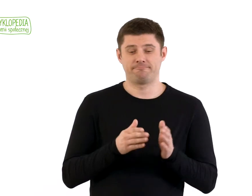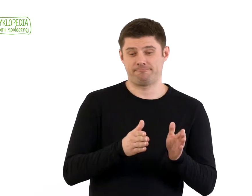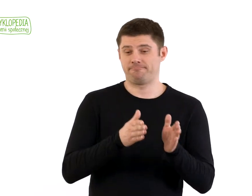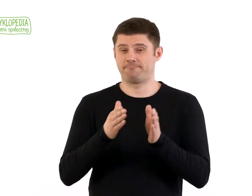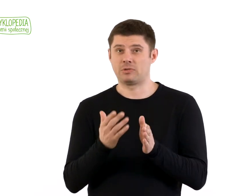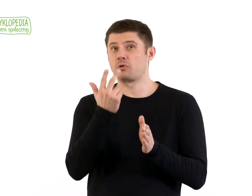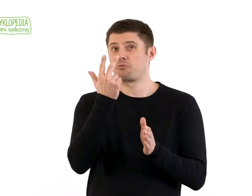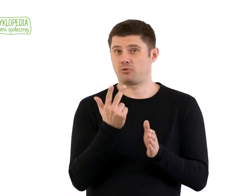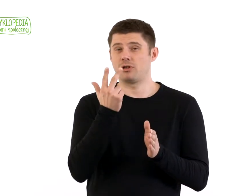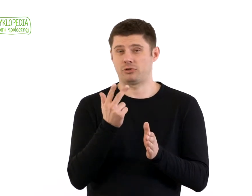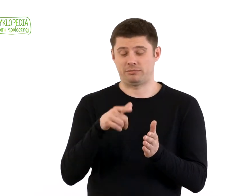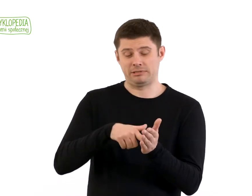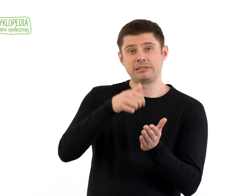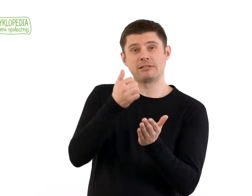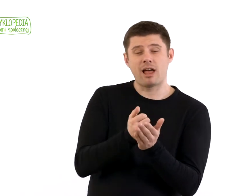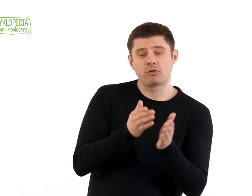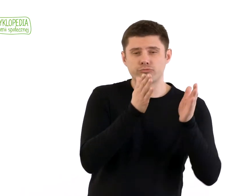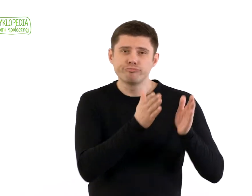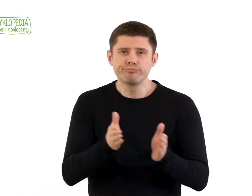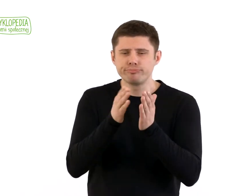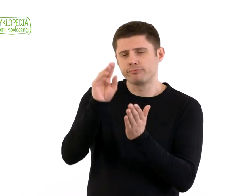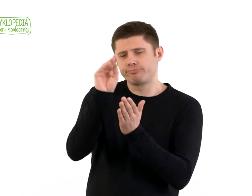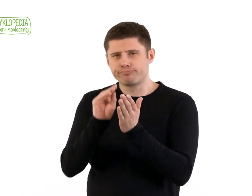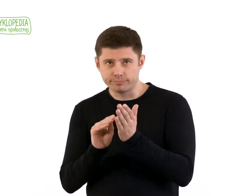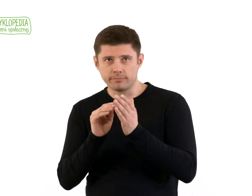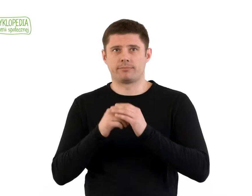Krok 3. Przygotowanie statutu